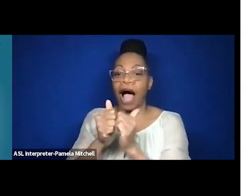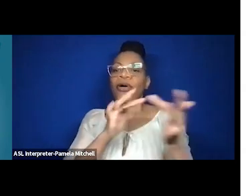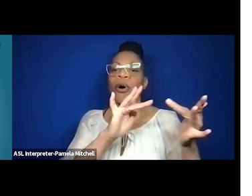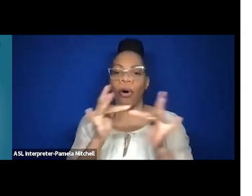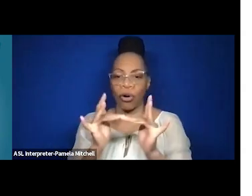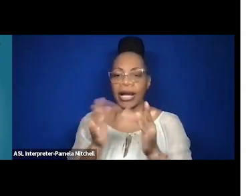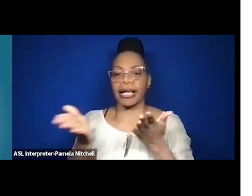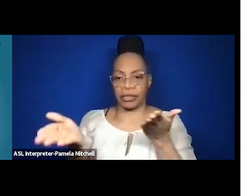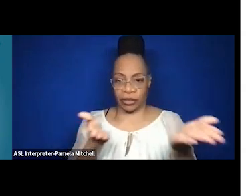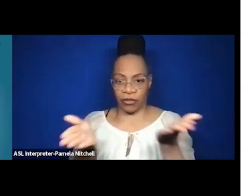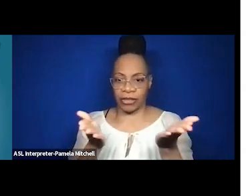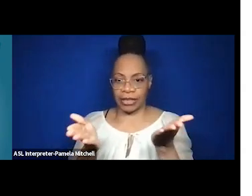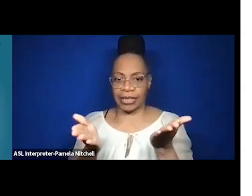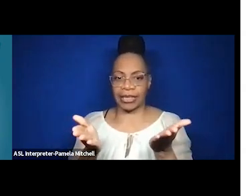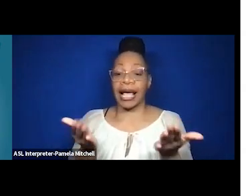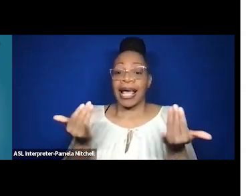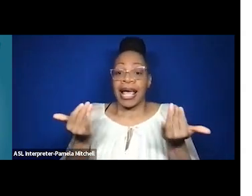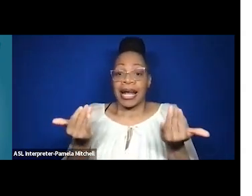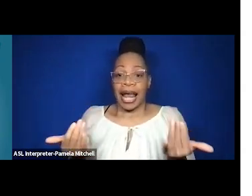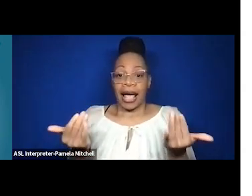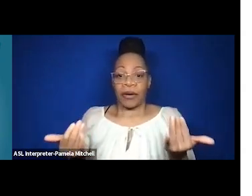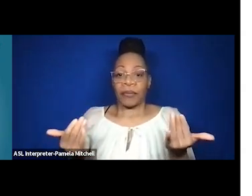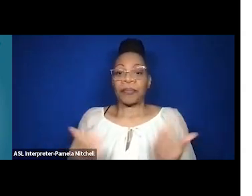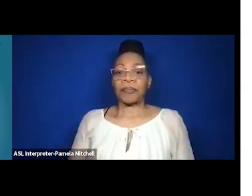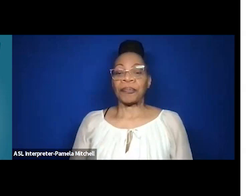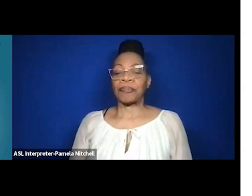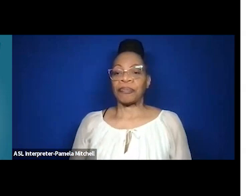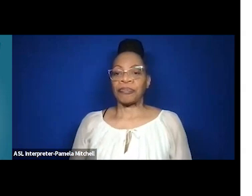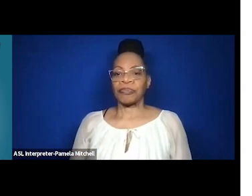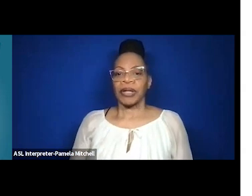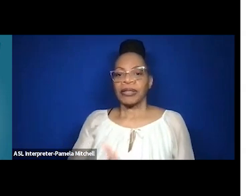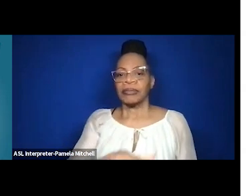Así que con eso, le paso la palabra nuevamente a Pam